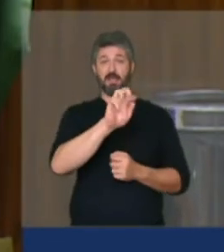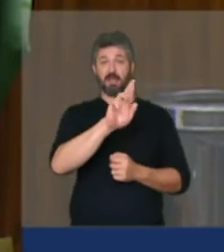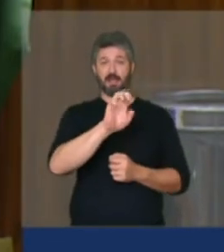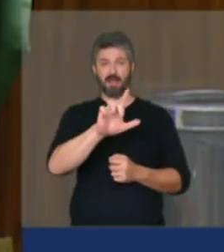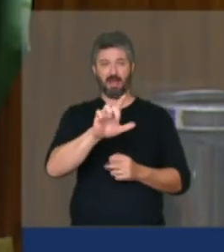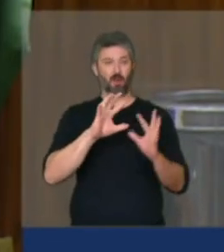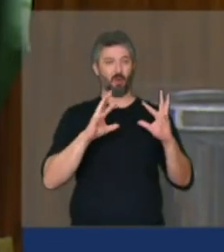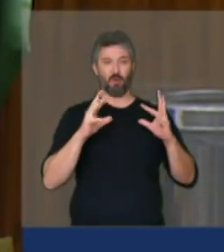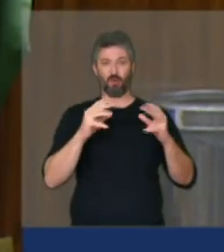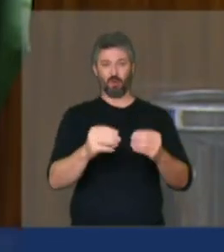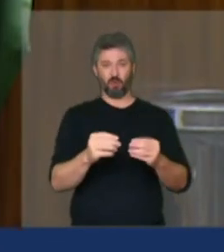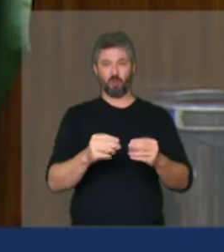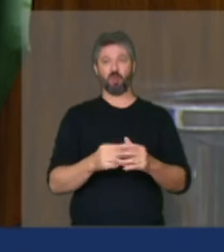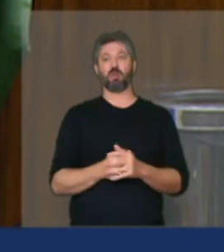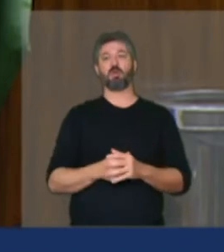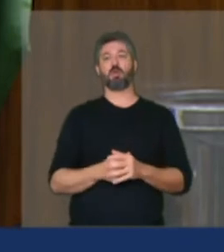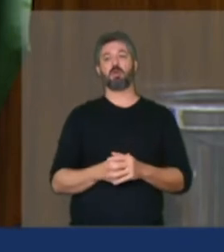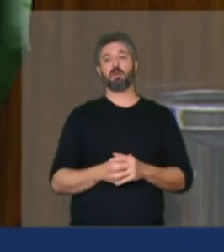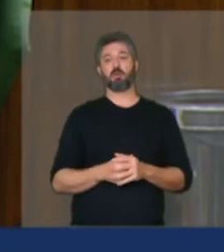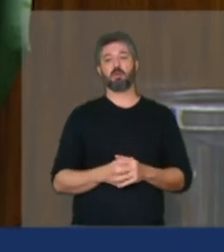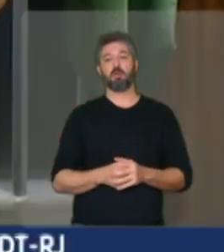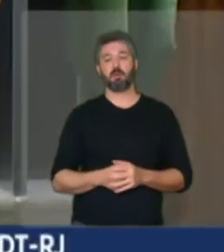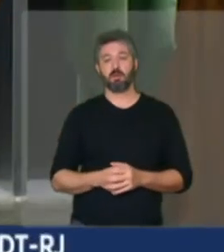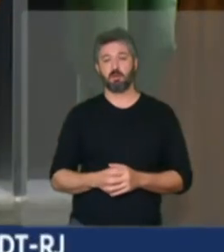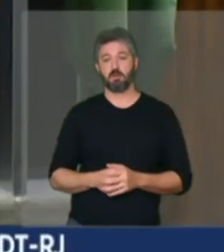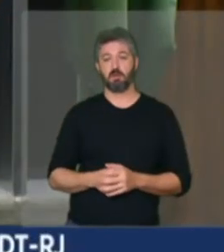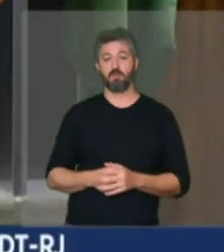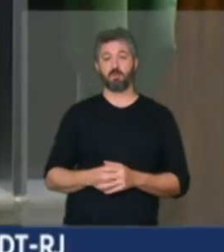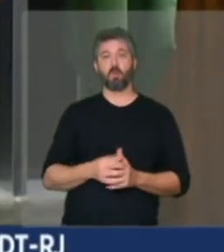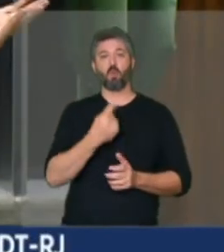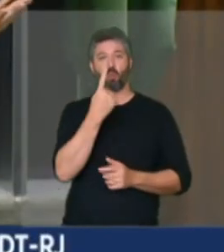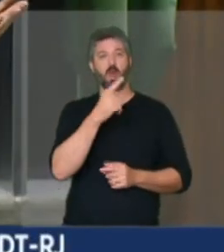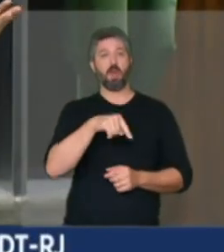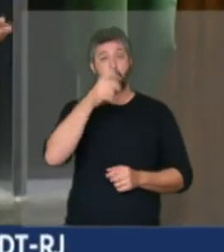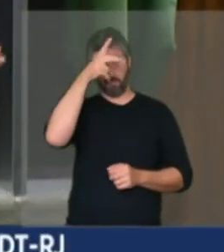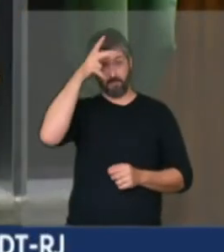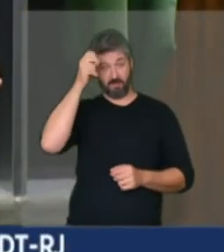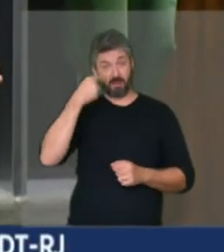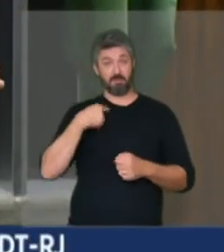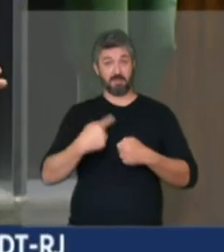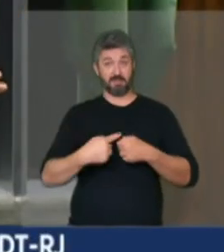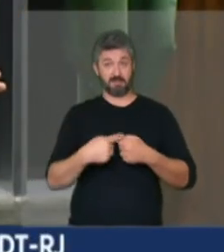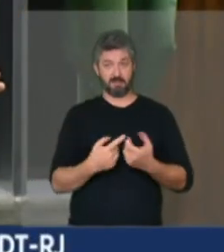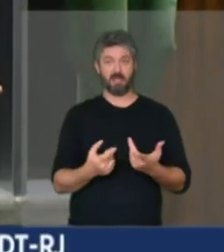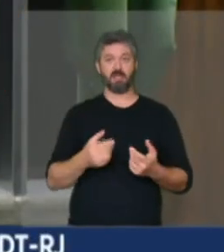OURO E A FAMÍLIA GRAEL. O LARS GRAEL QUE É ... PREFEITO DA CIDADE DE NITERÓI, TIO DA B GRANDE MEDALHISTA MARTINE